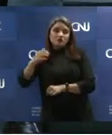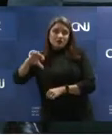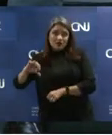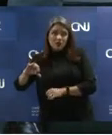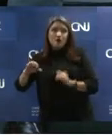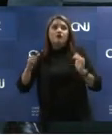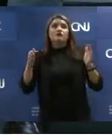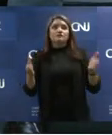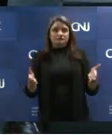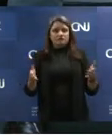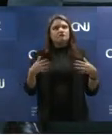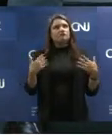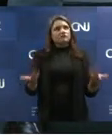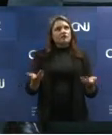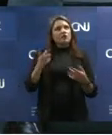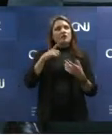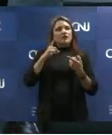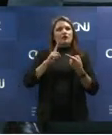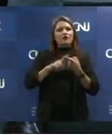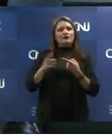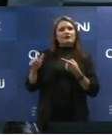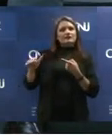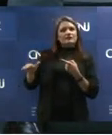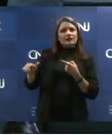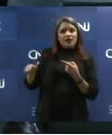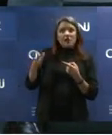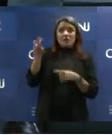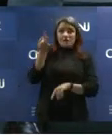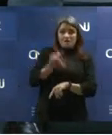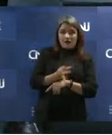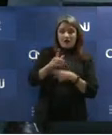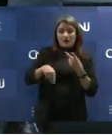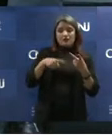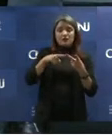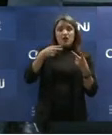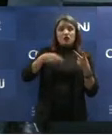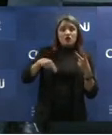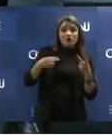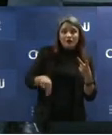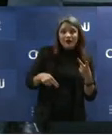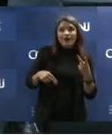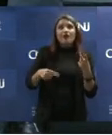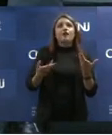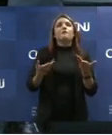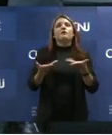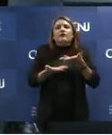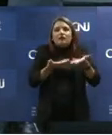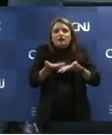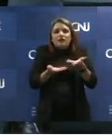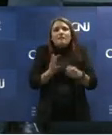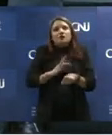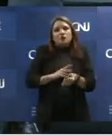Em novembro, ela se afasta para um tratamento de saúde para tratar uma neoplasia maligna. Bom...